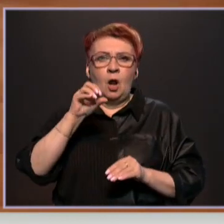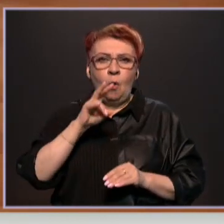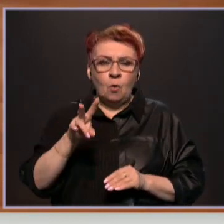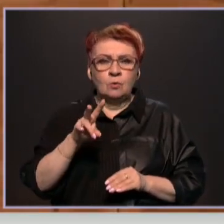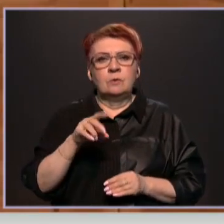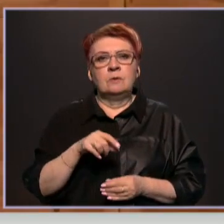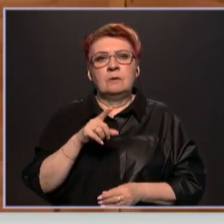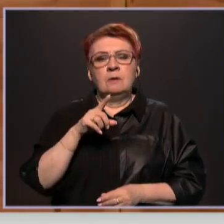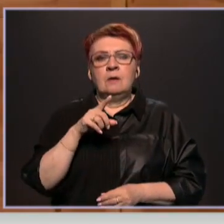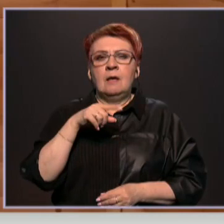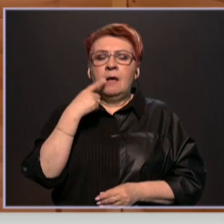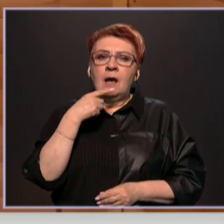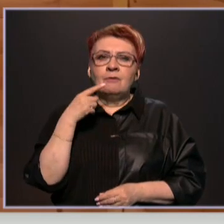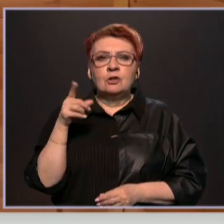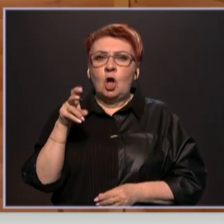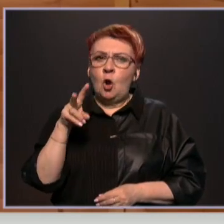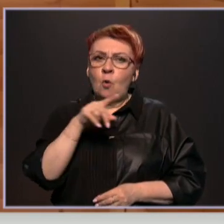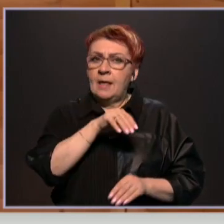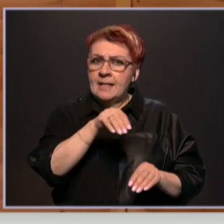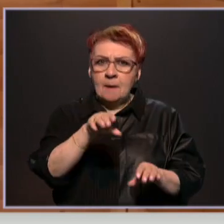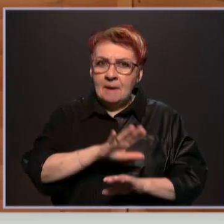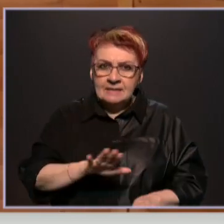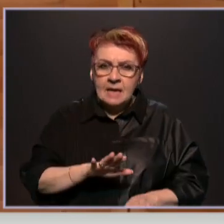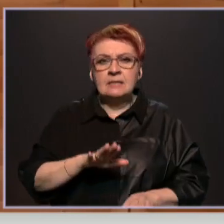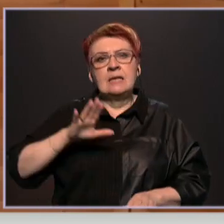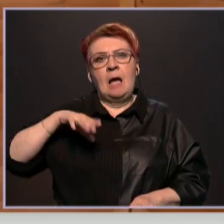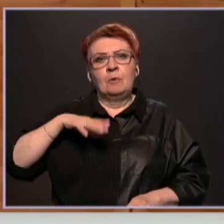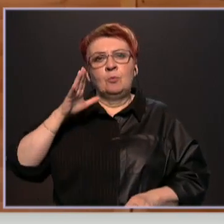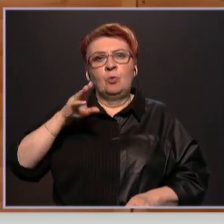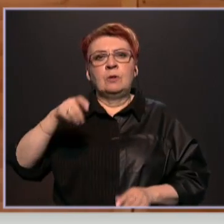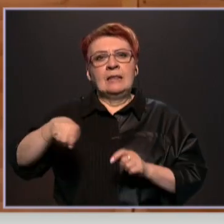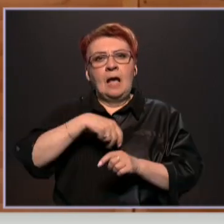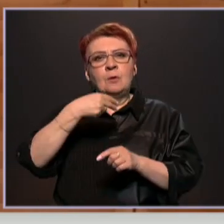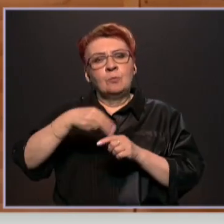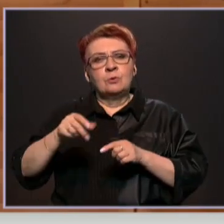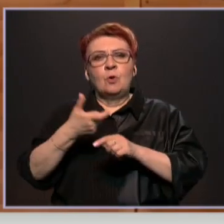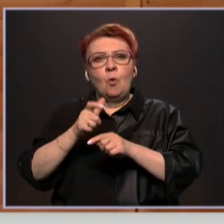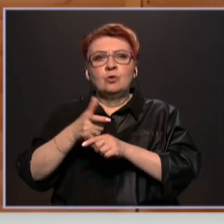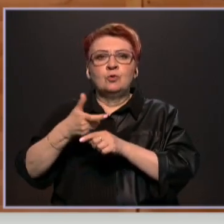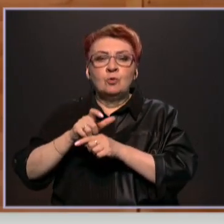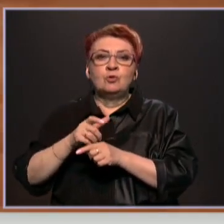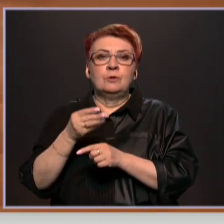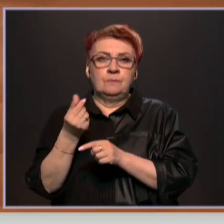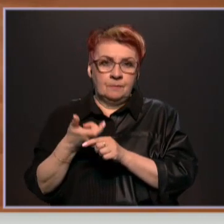что вы счастливым не посеете а потом будете ткань покупать за очень-очень большие деньги то есть по